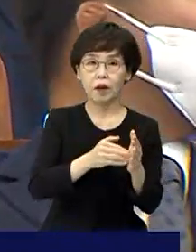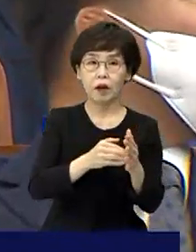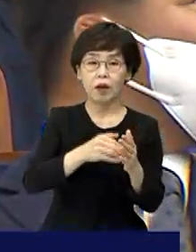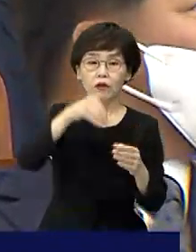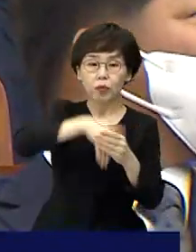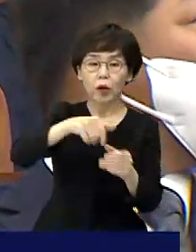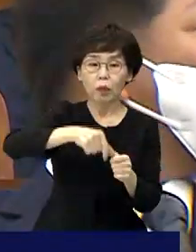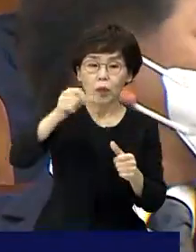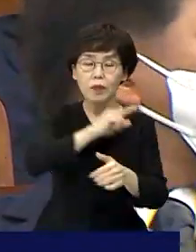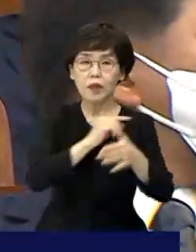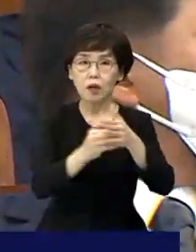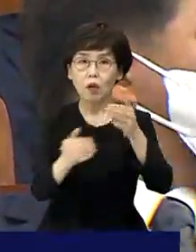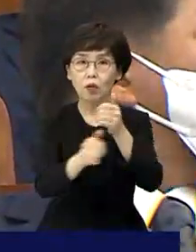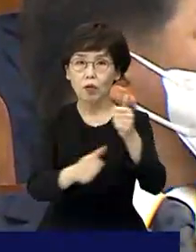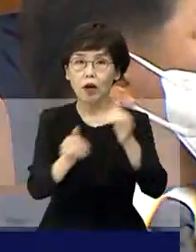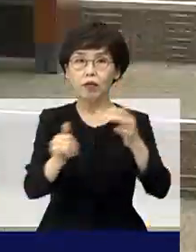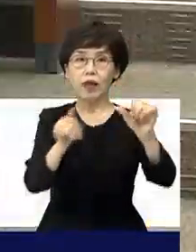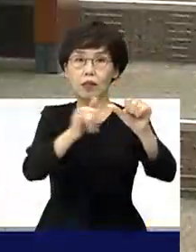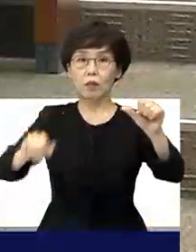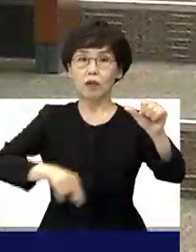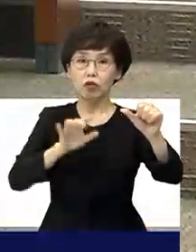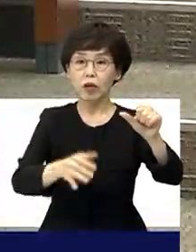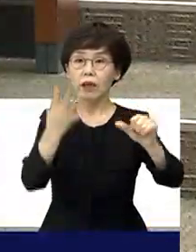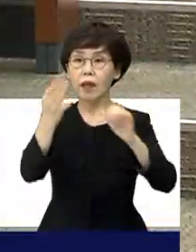개정안을 마련했습니다. 선출직 최고위원 5명 가운데 4명 이상이